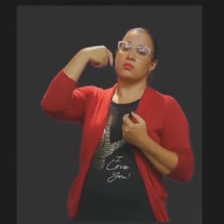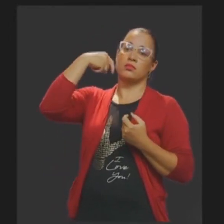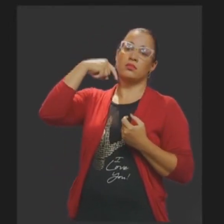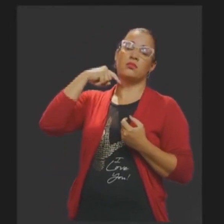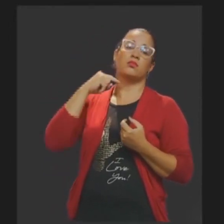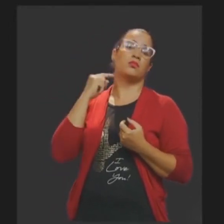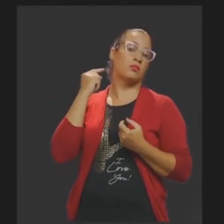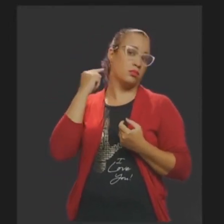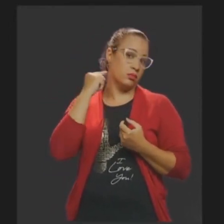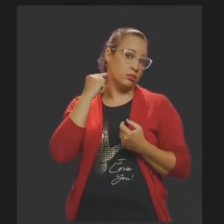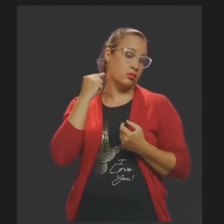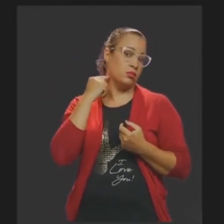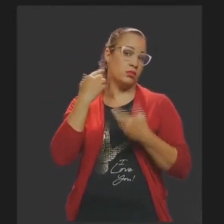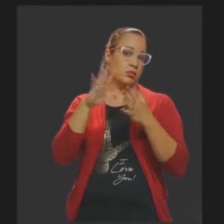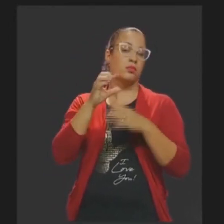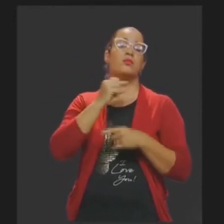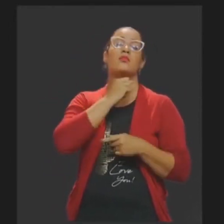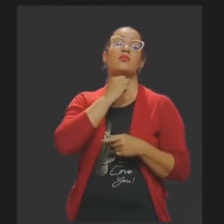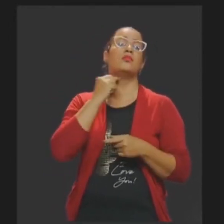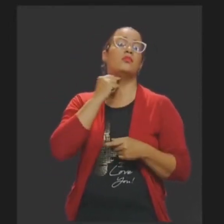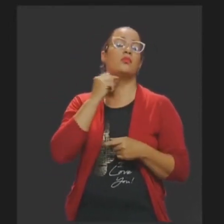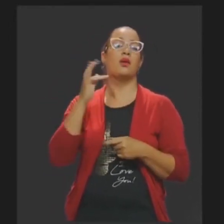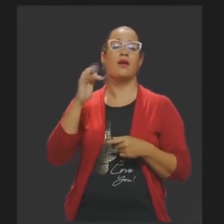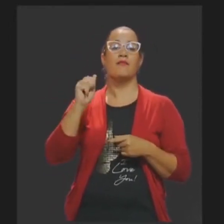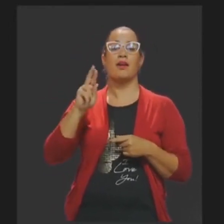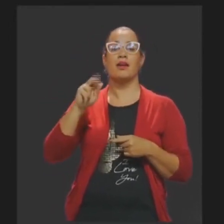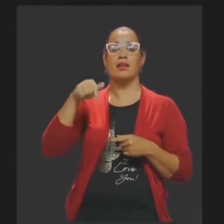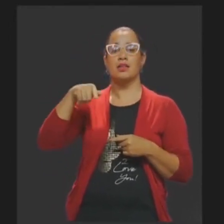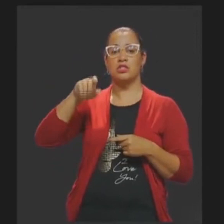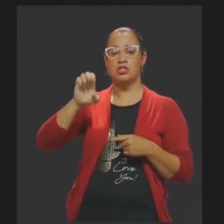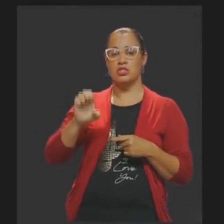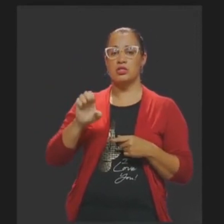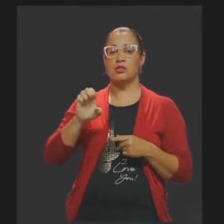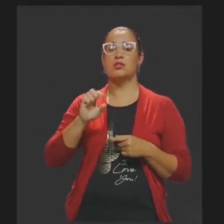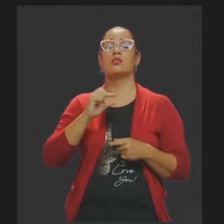em direção ao pescoço. Nós temos a faringe, depois temos